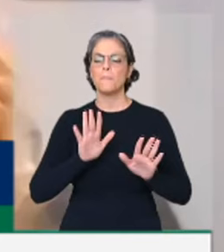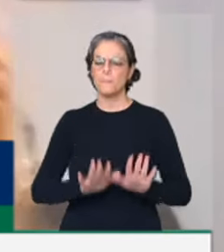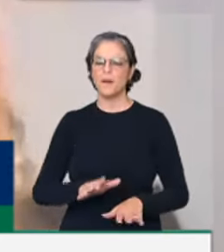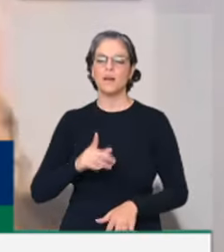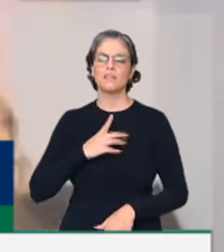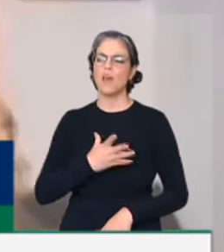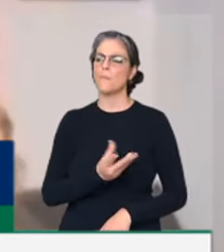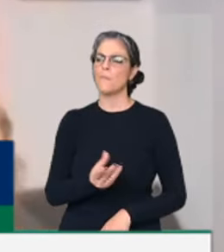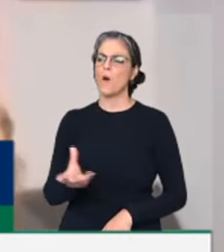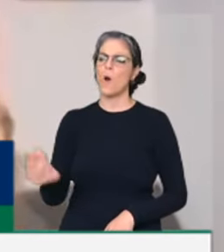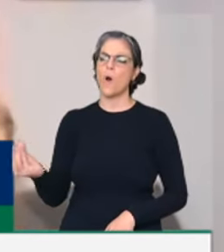AROLDO DEIXA NO PARTIDO.... CAMARADAS DE UMA VIDA INTEIRA.